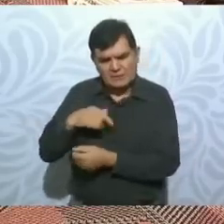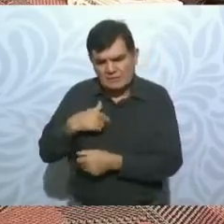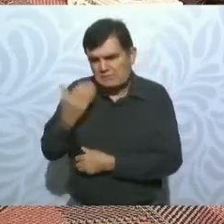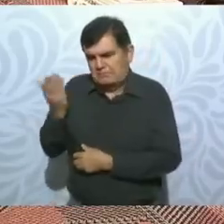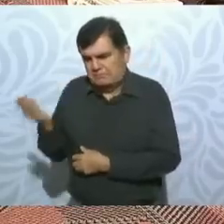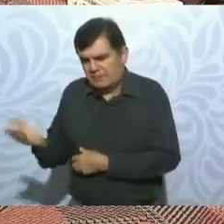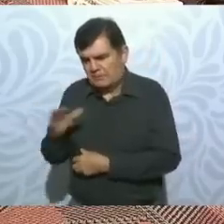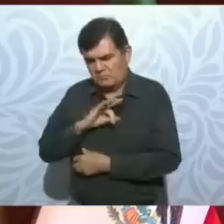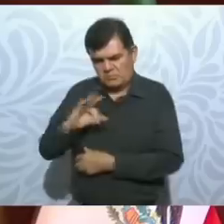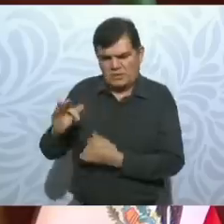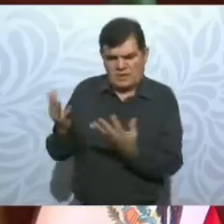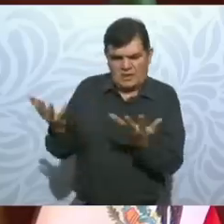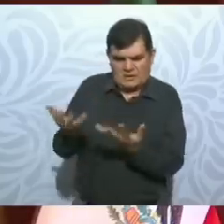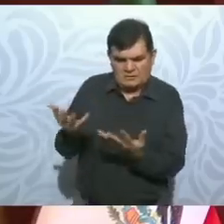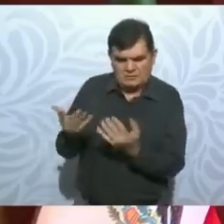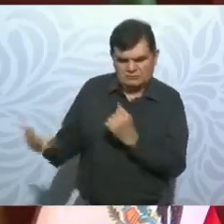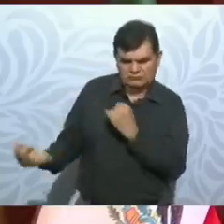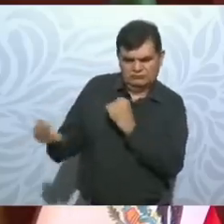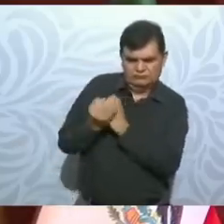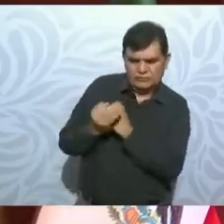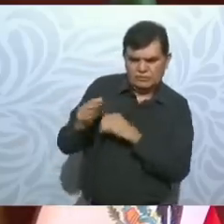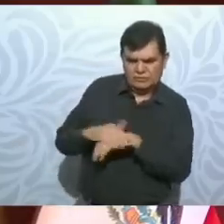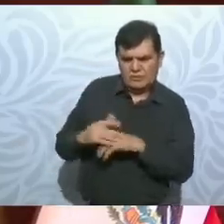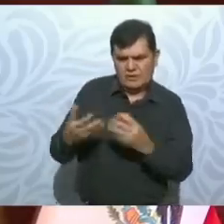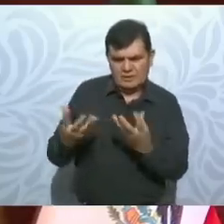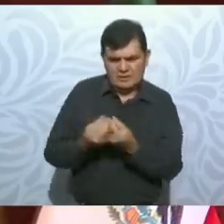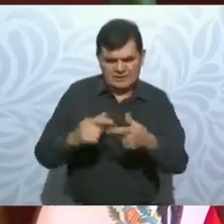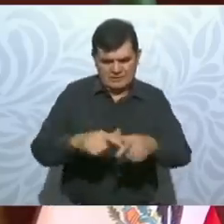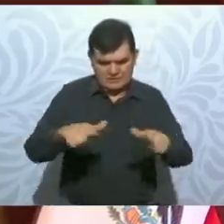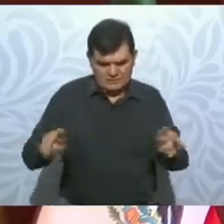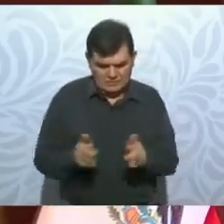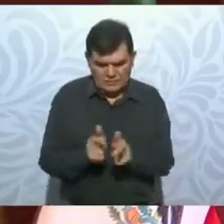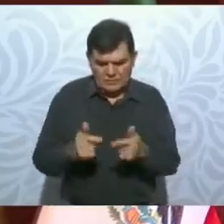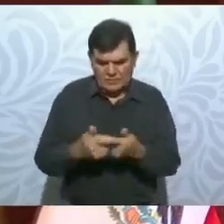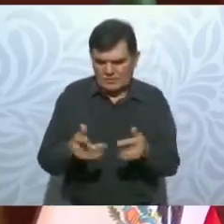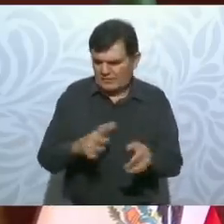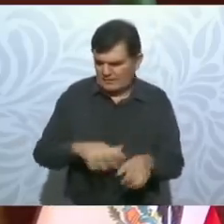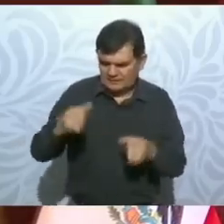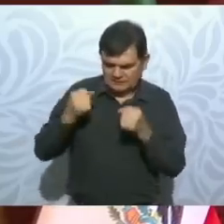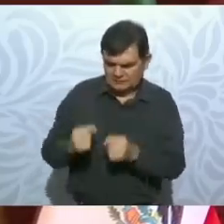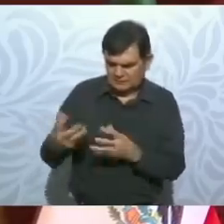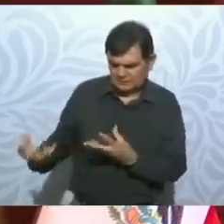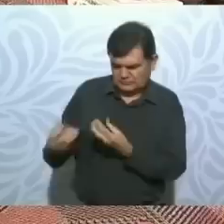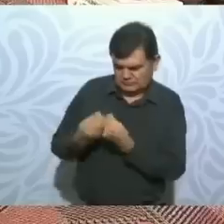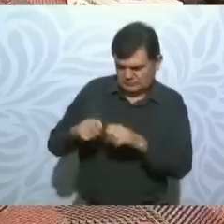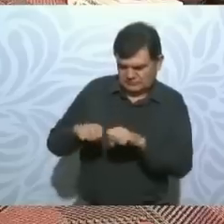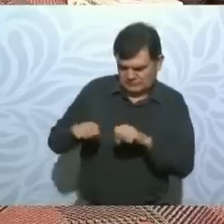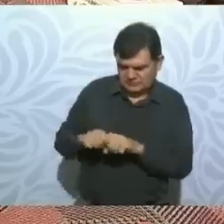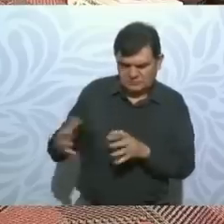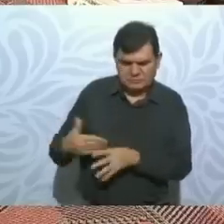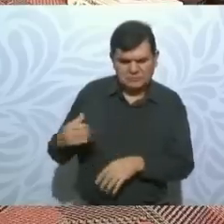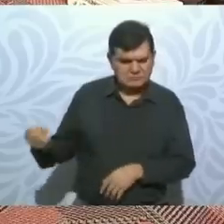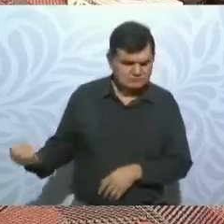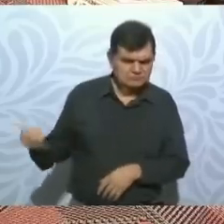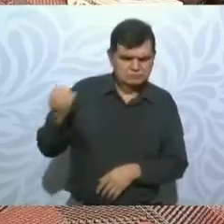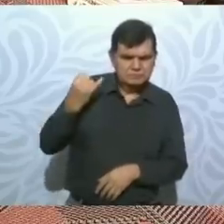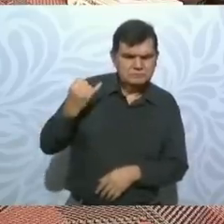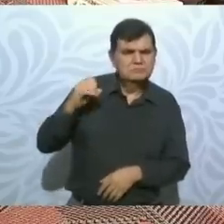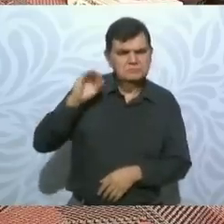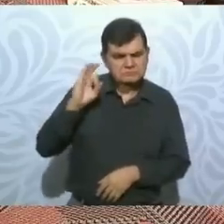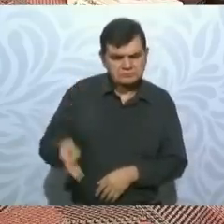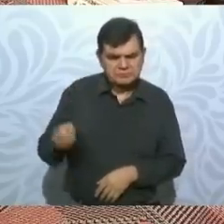podía estar presente en el gabinete de seguridad con su equipo y de inmediato aceptó y hoy hay una